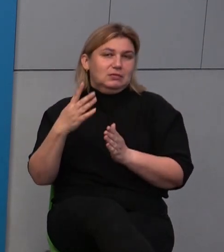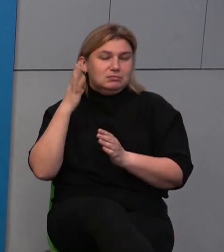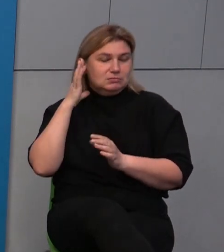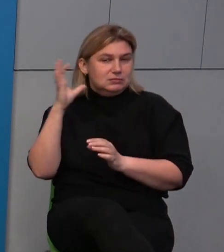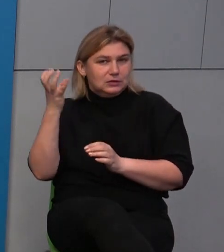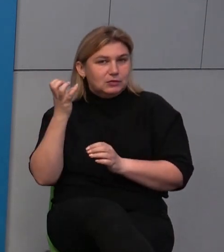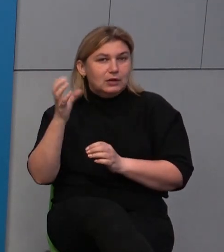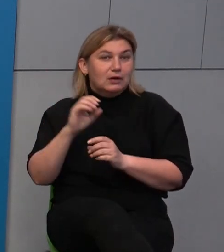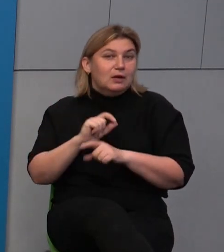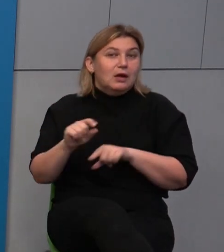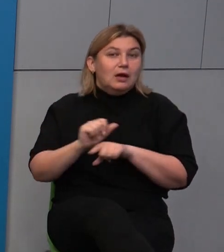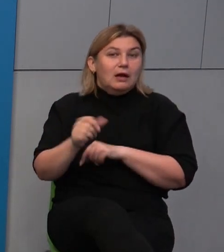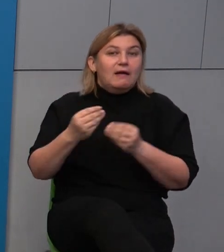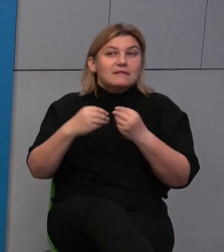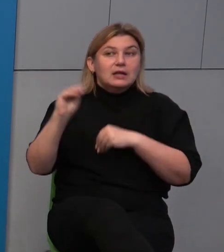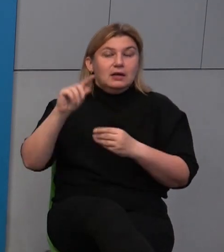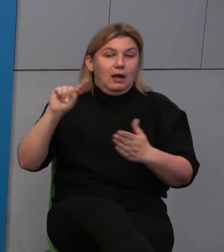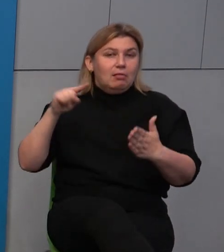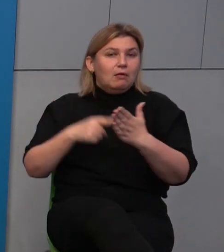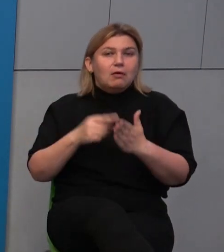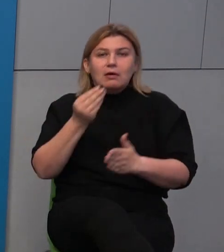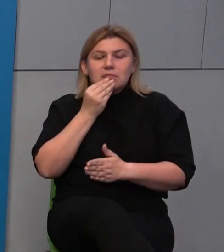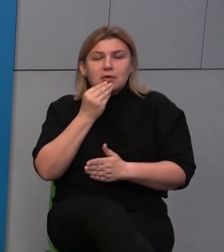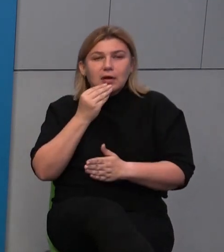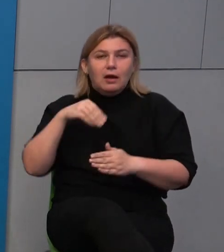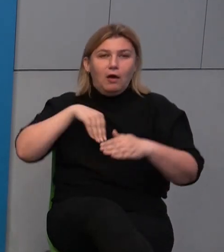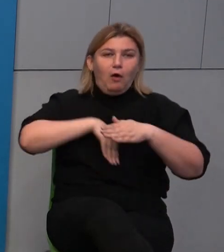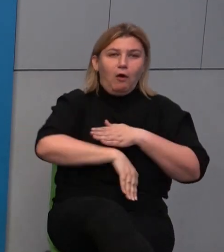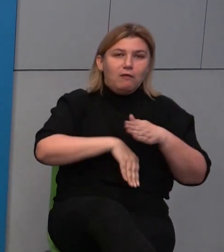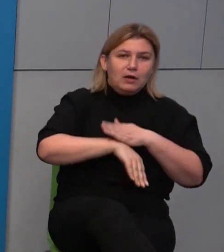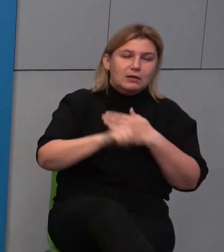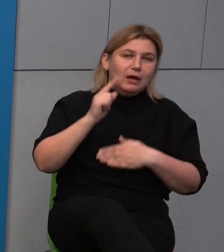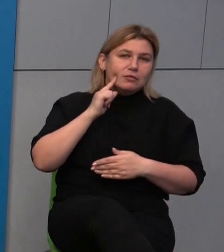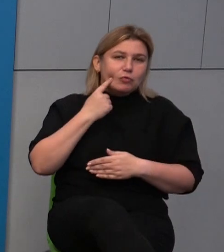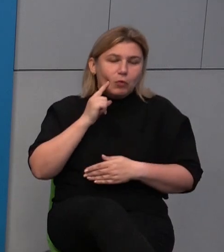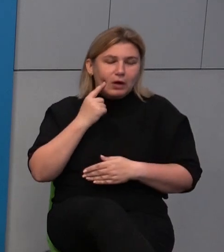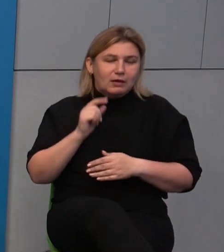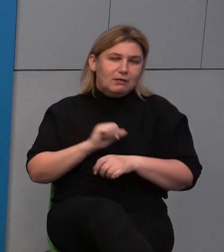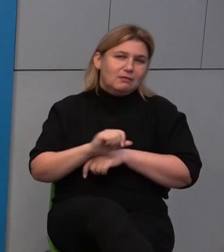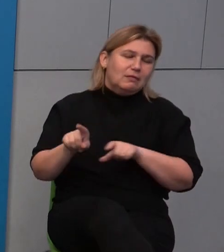Większość z nich dotyczy jedzenia, chowania cukierków, chałwy i tak dalej.